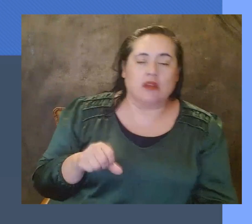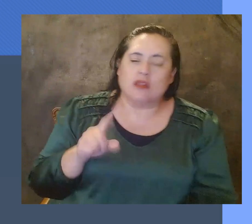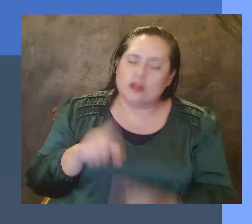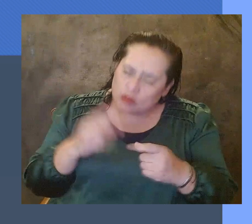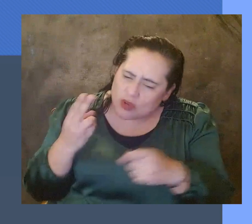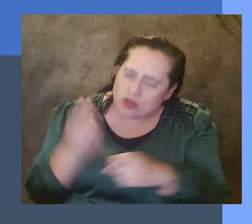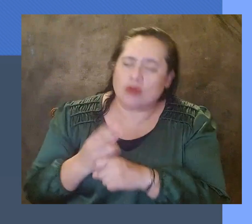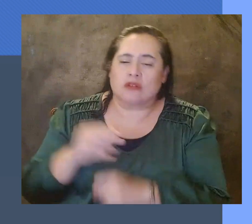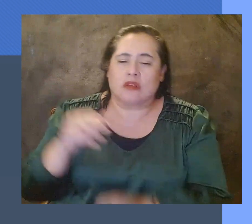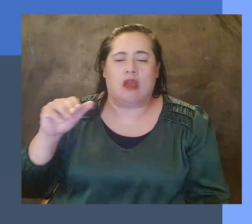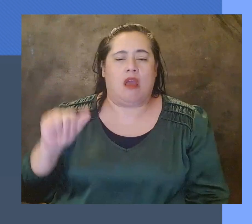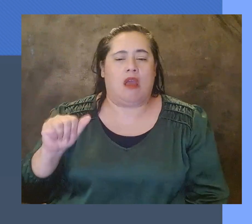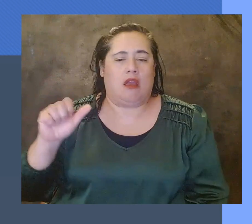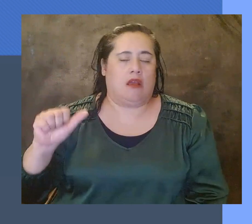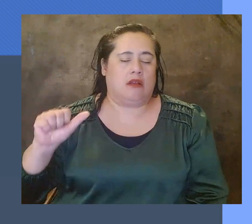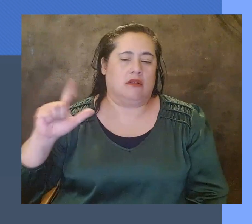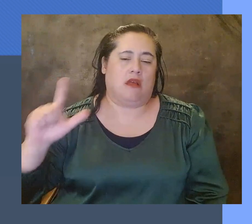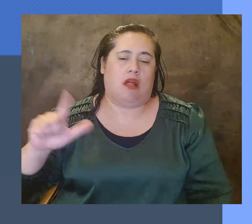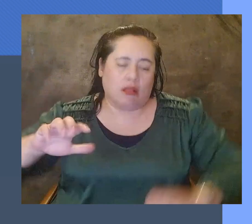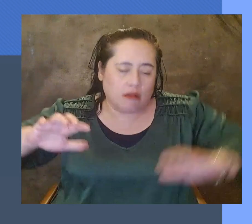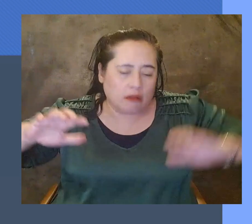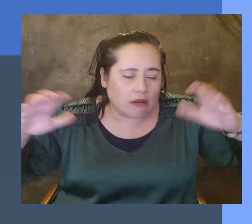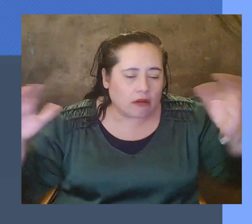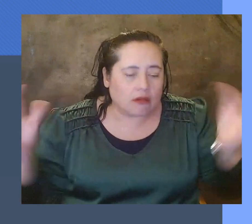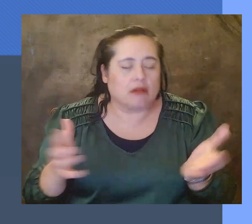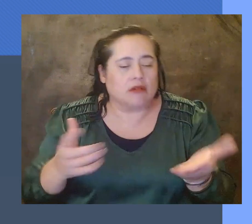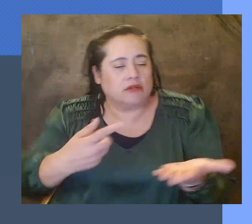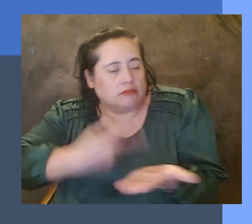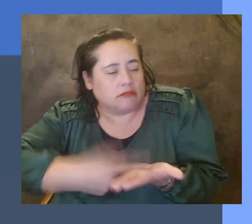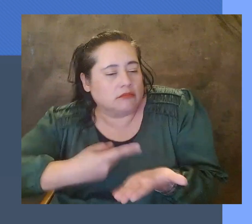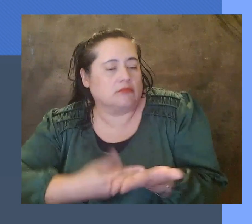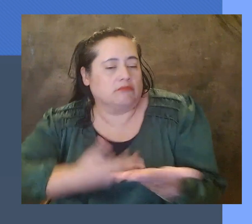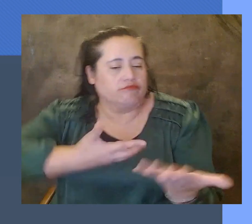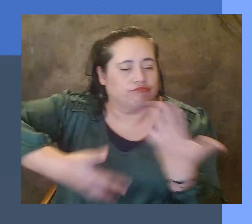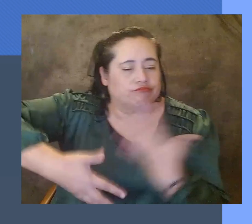para usar la lengua de señas reunirse y debatir temas importantes